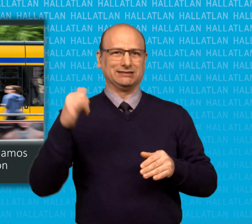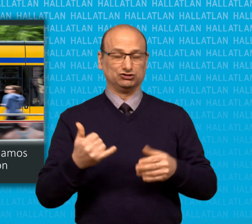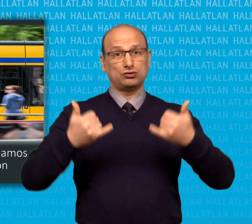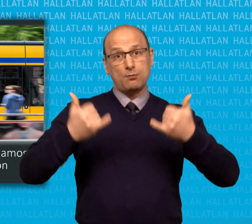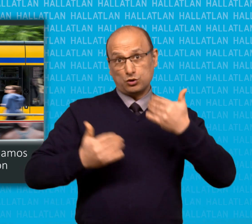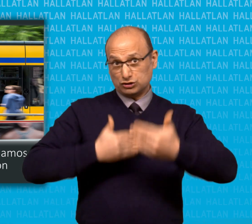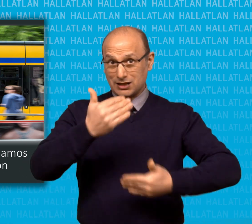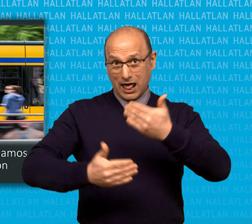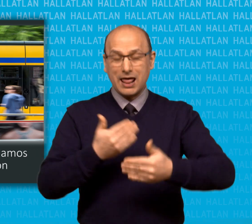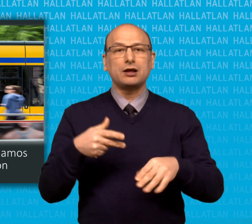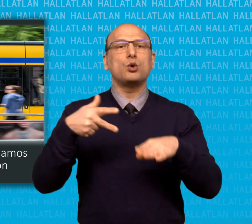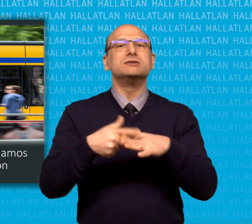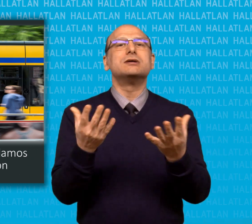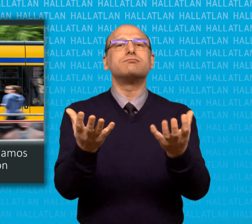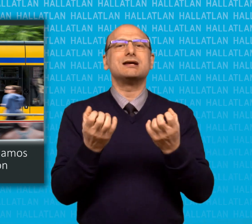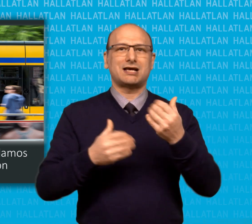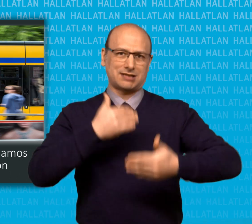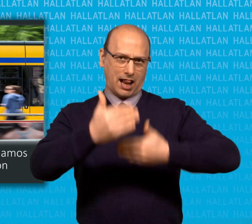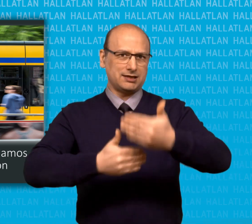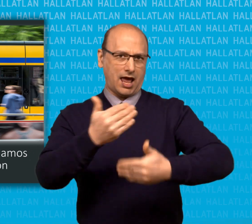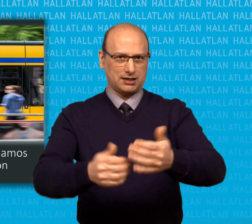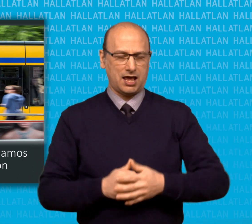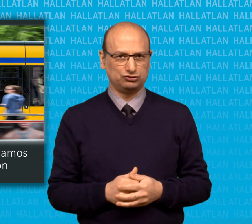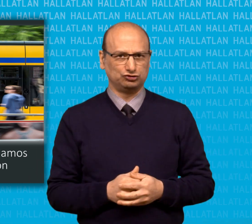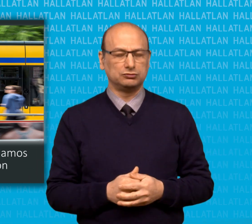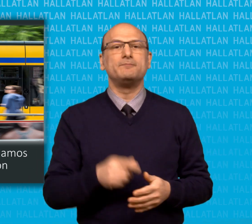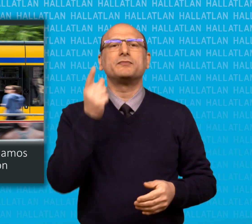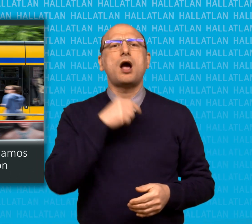vágányfelújításáról jelenleg is zajlik a közbeszerzési eljárás.